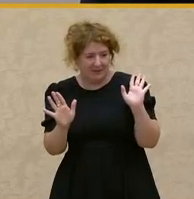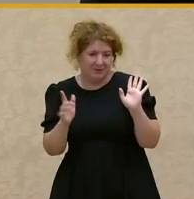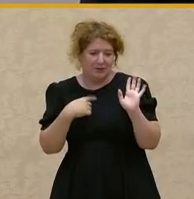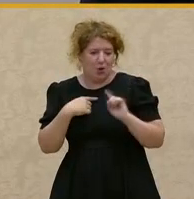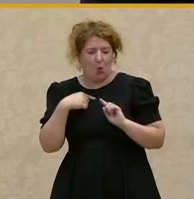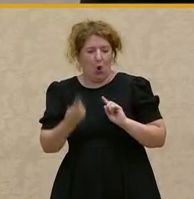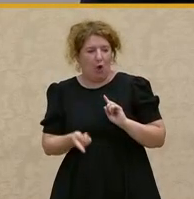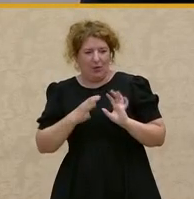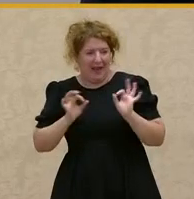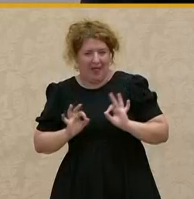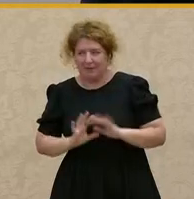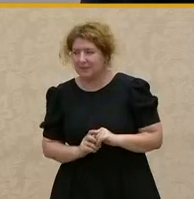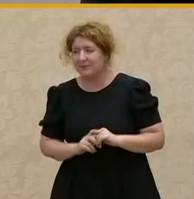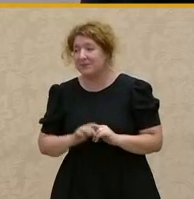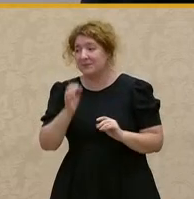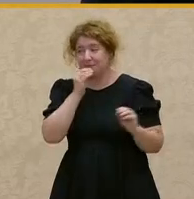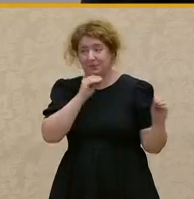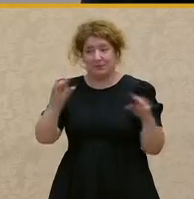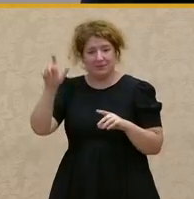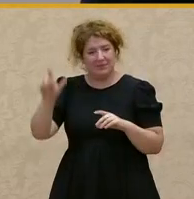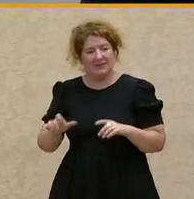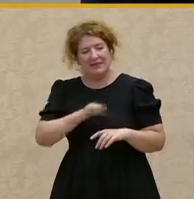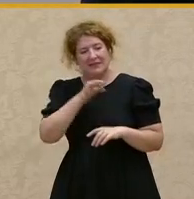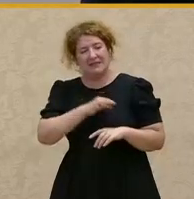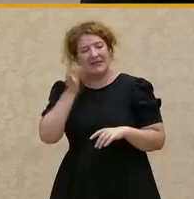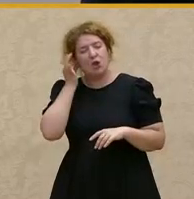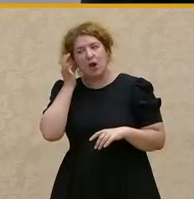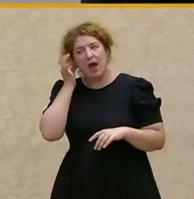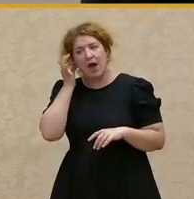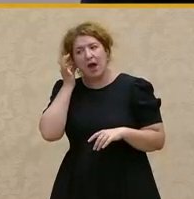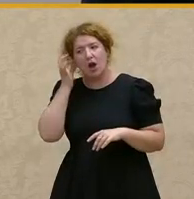En nombre de ellos tiene la palabra la Sra. Violante Tomás.